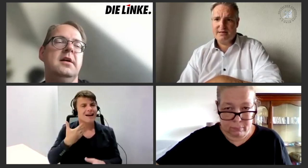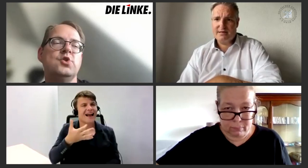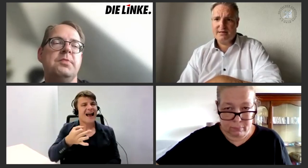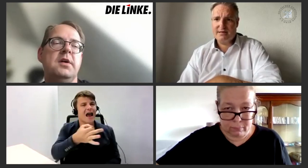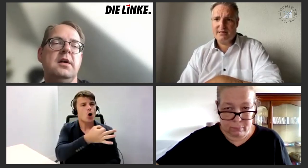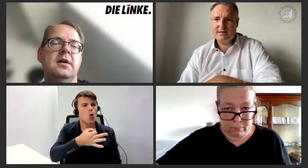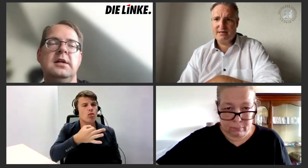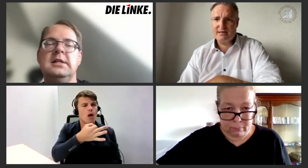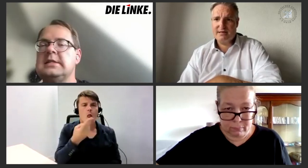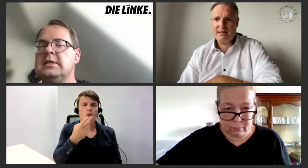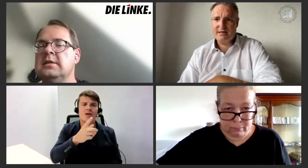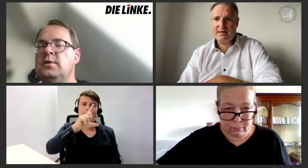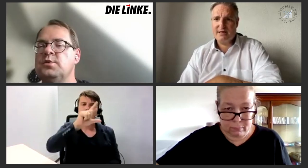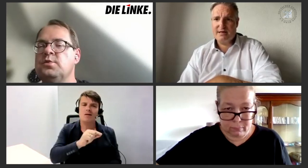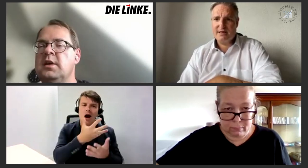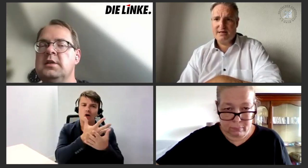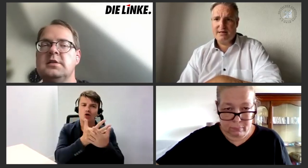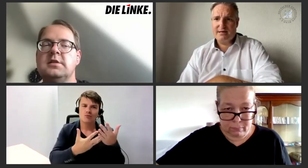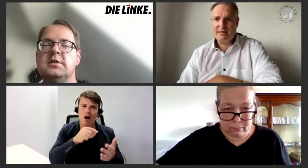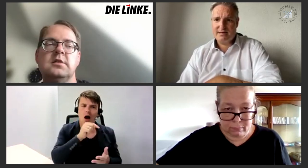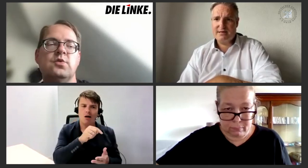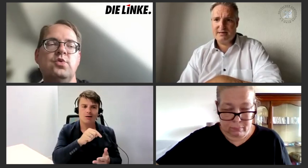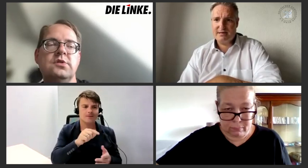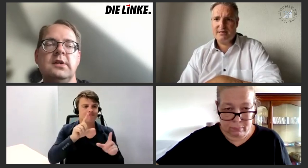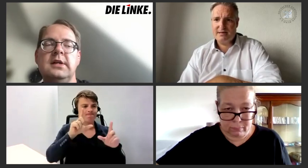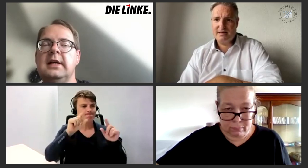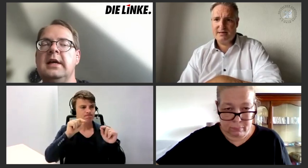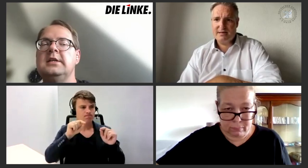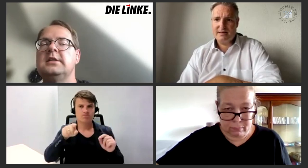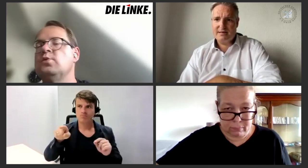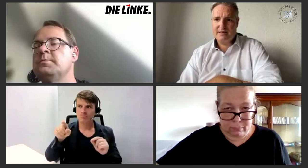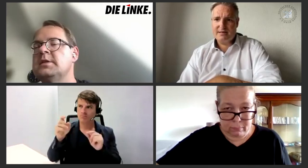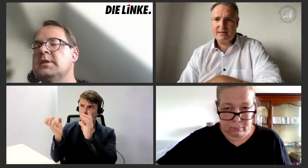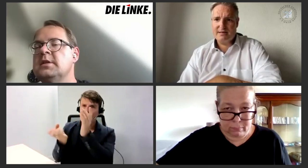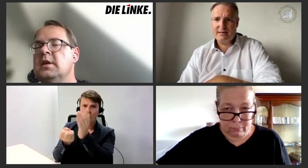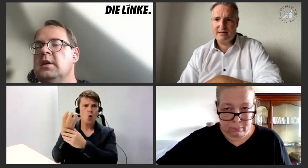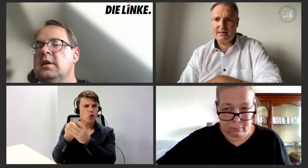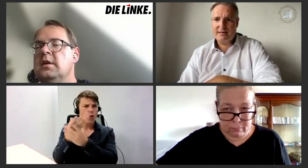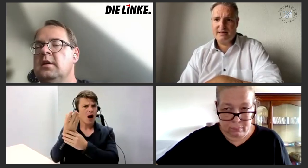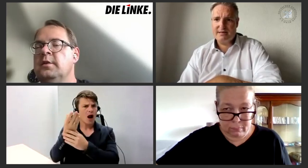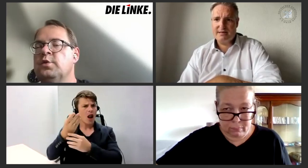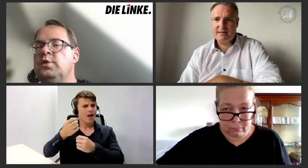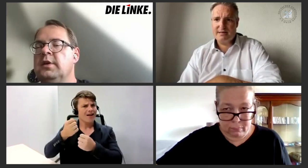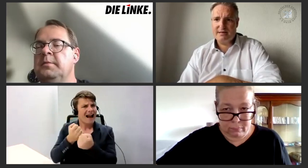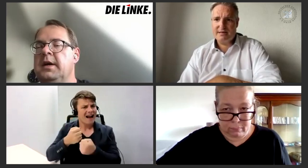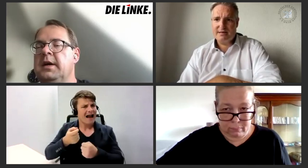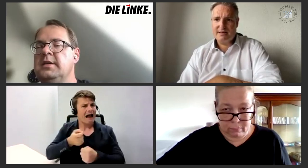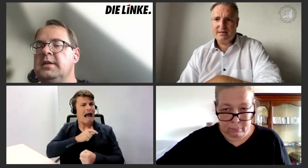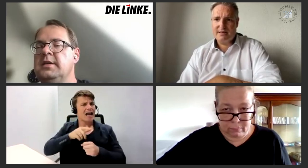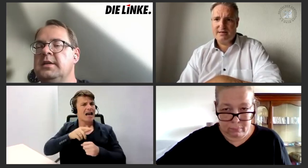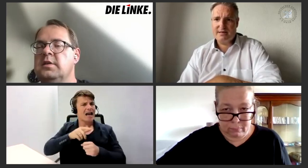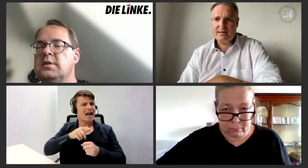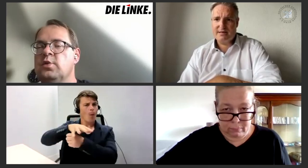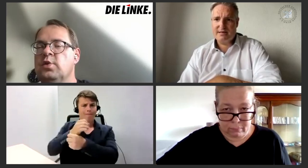Regional- oder Minderheitensprachen als Ausdruck eines kulturellen Reichtums, einer kulturellen